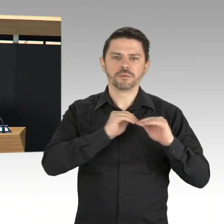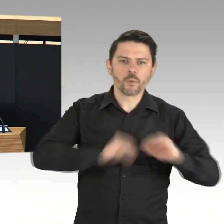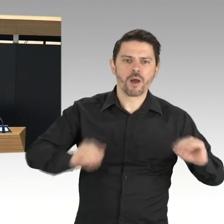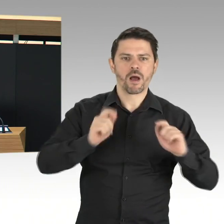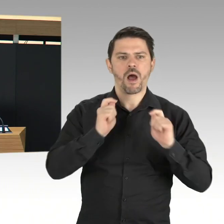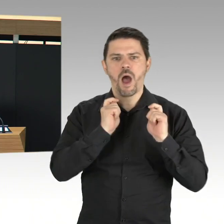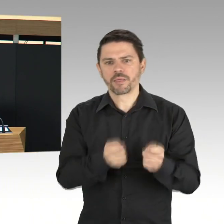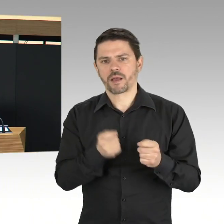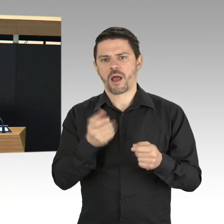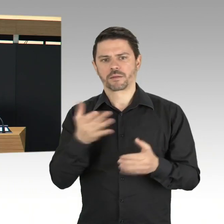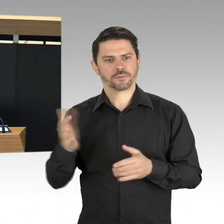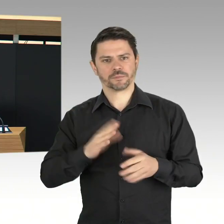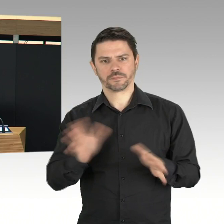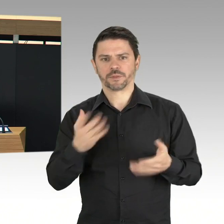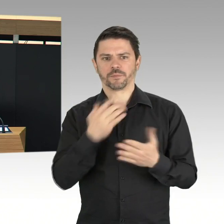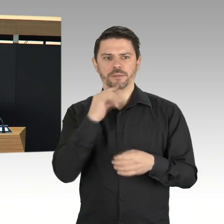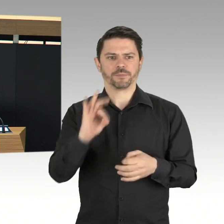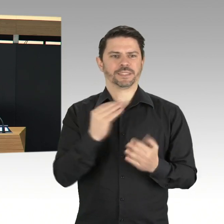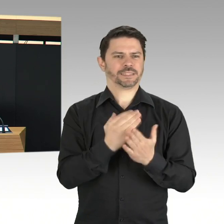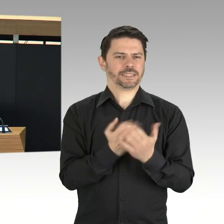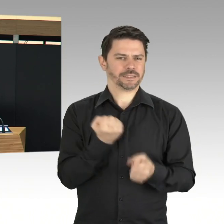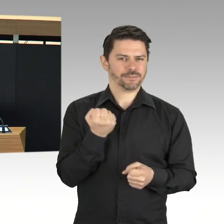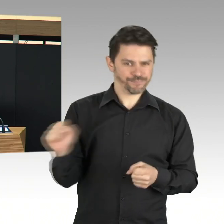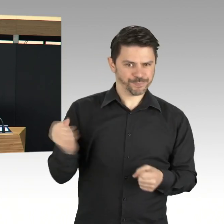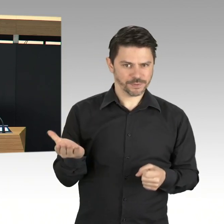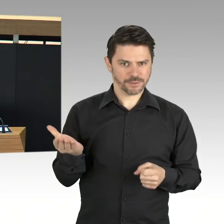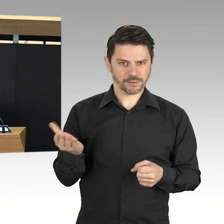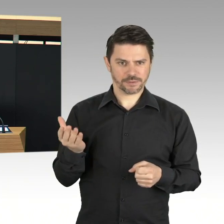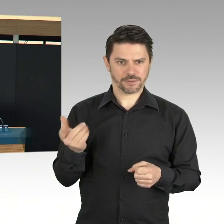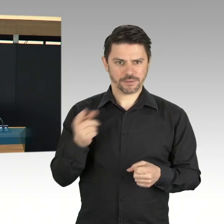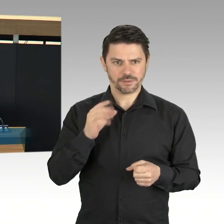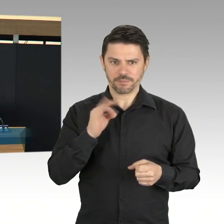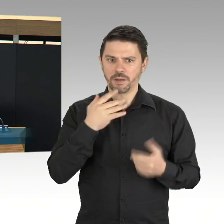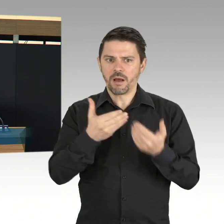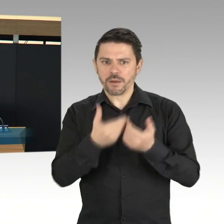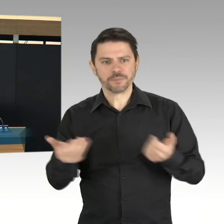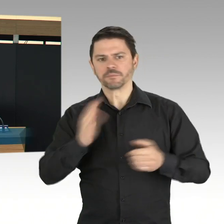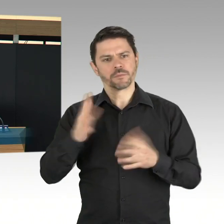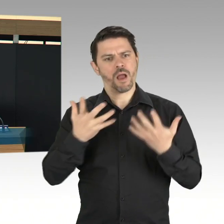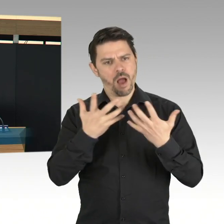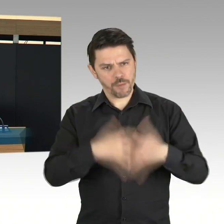Konkret bedeutet das, die im Gesetz genannten Behörden überwachen die Einhaltung des Gesetzes.